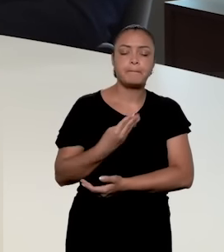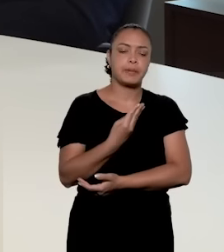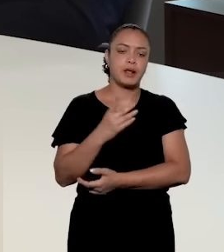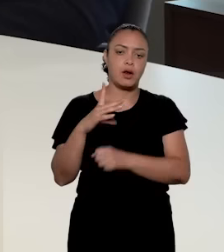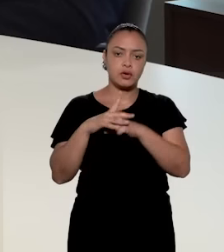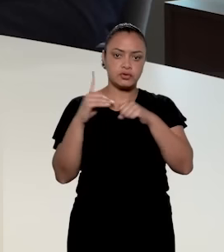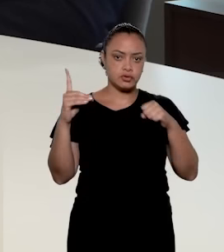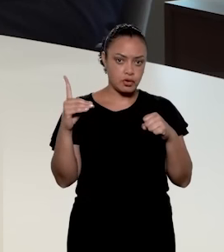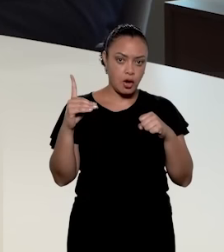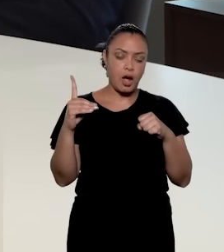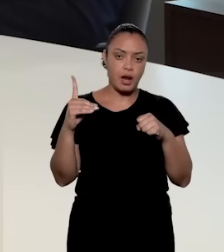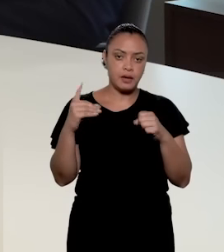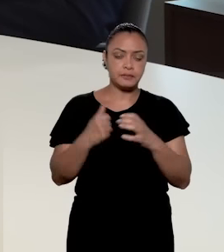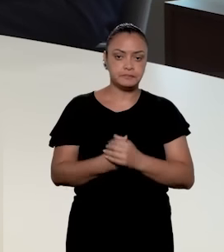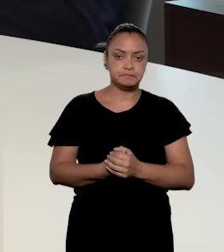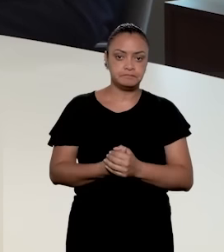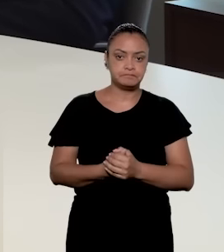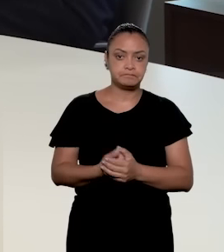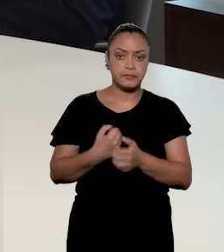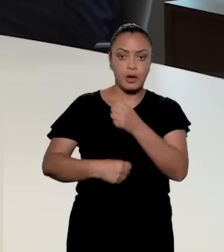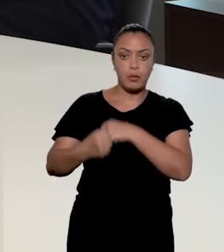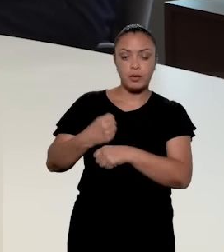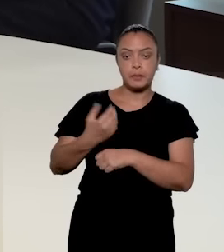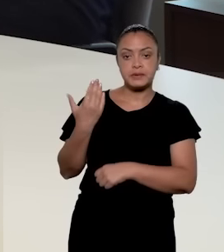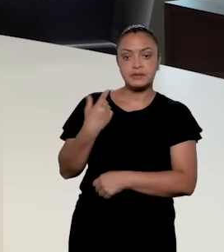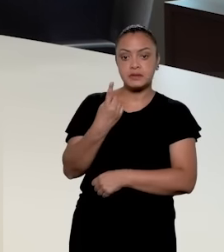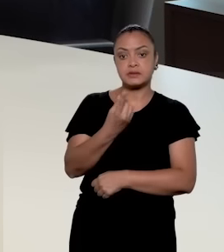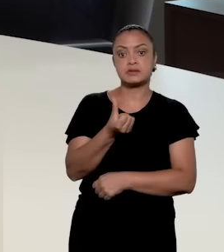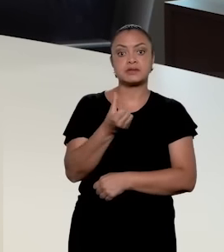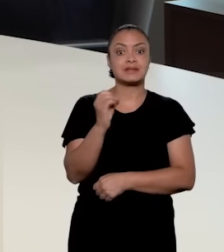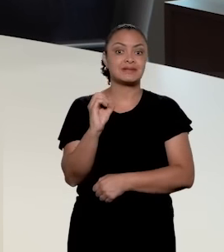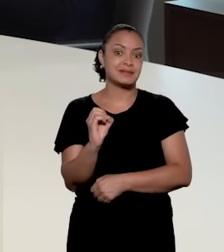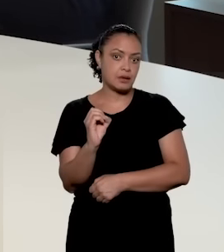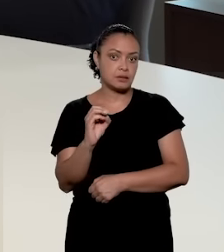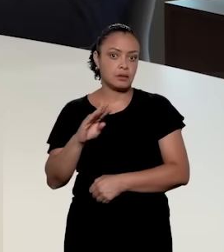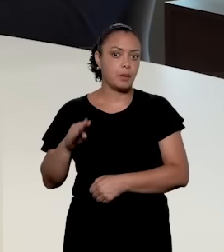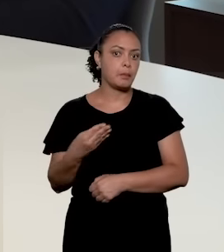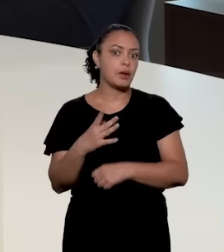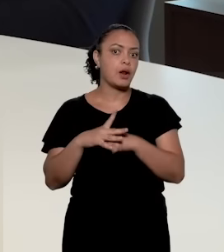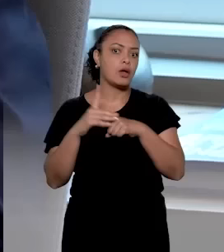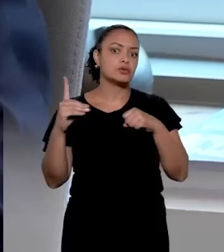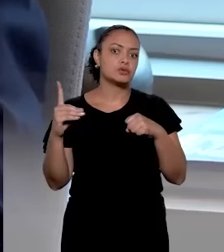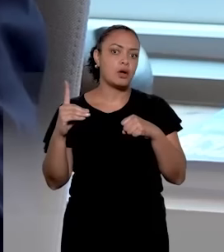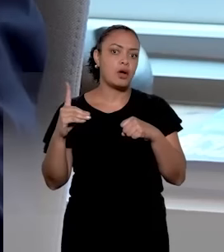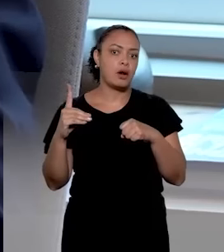No ano passado, US$ 160 bilhões anuais, números redondos, US$ 160 bilhões! 8 vezes